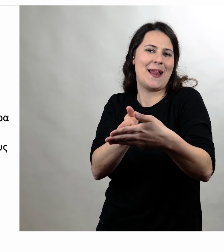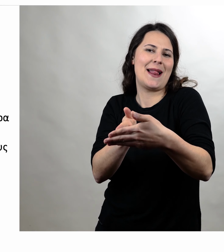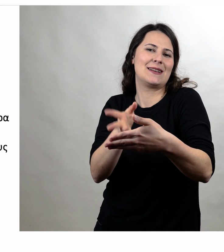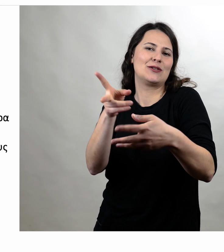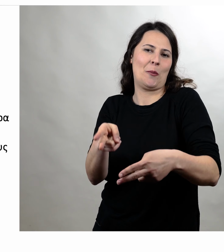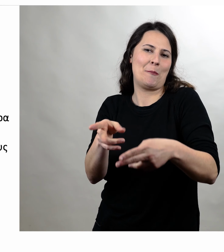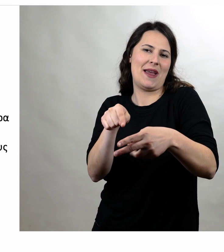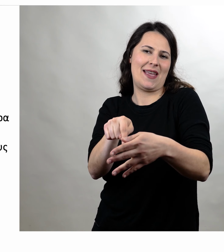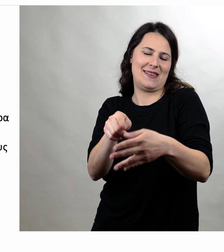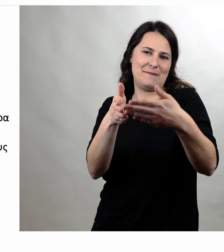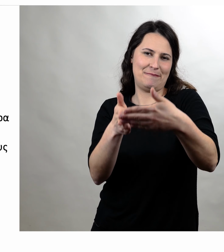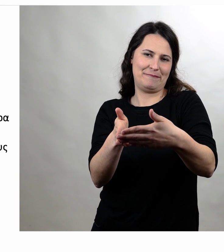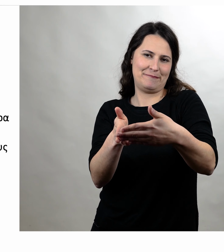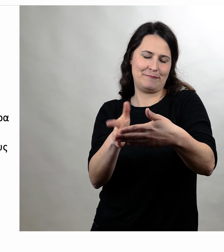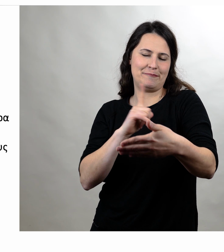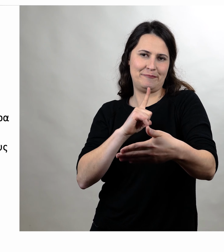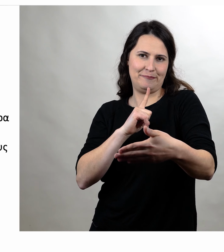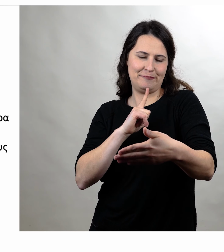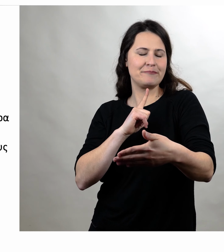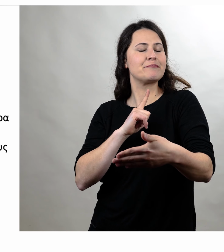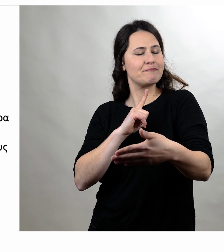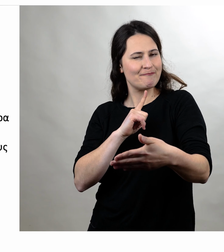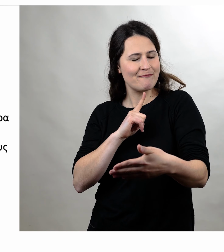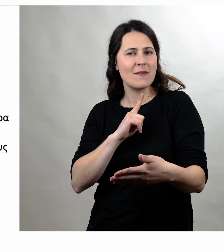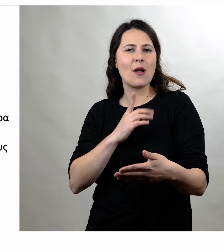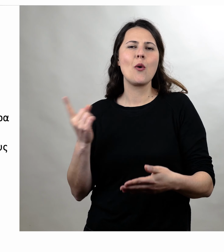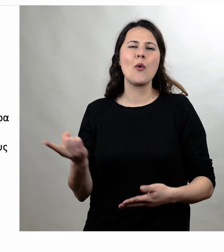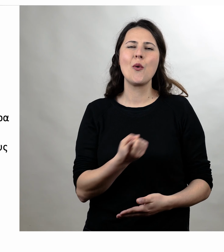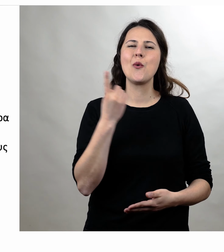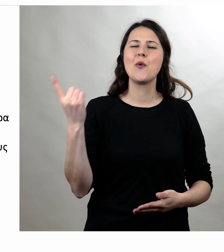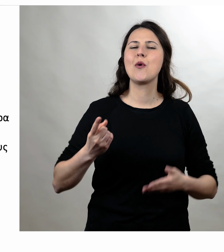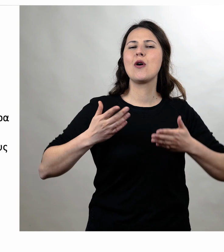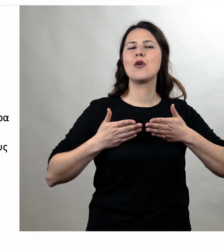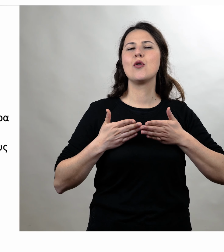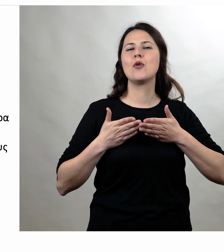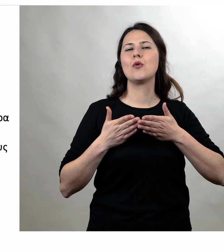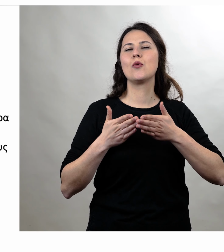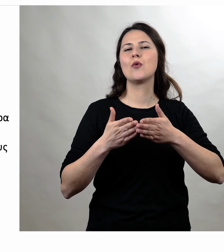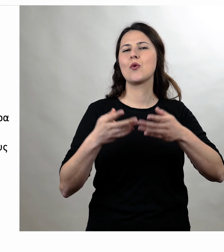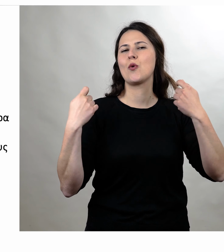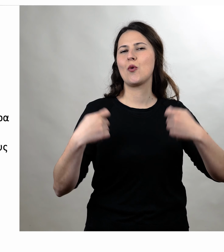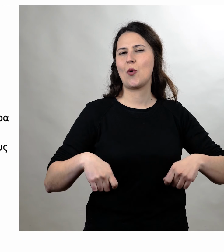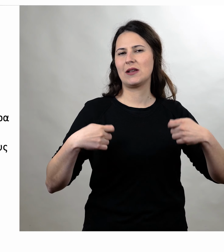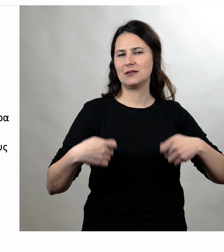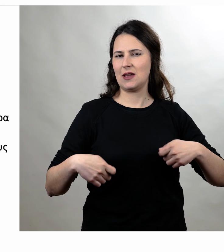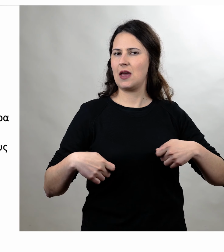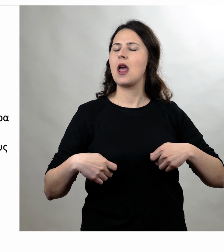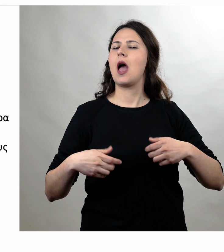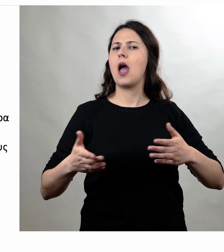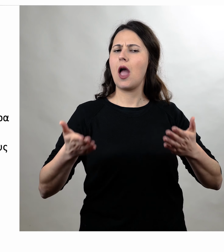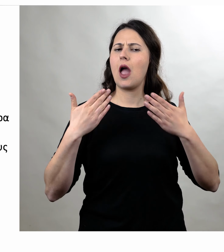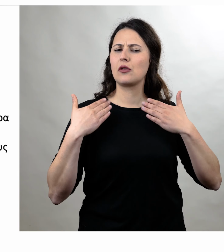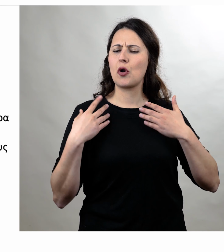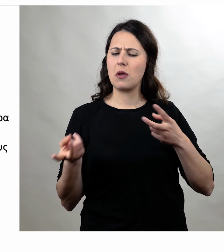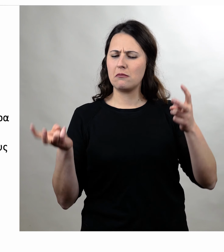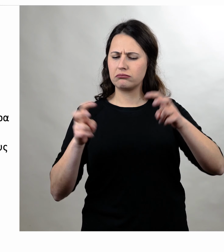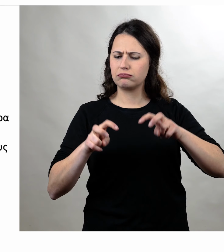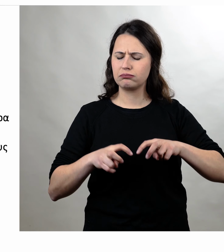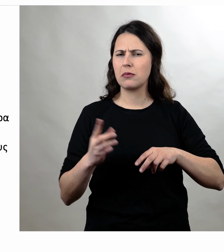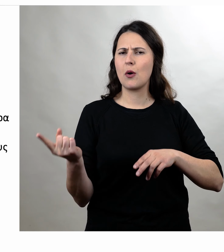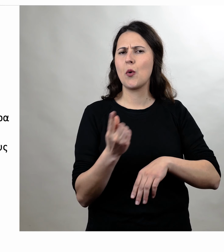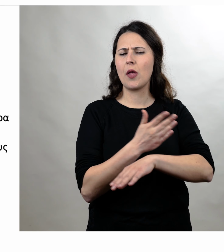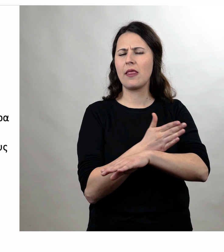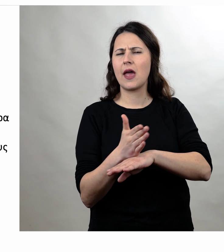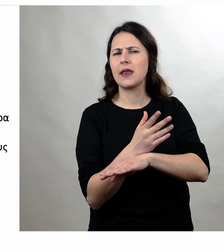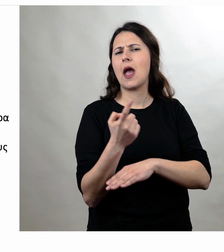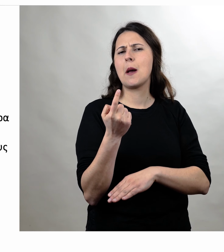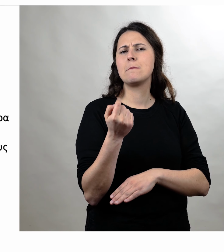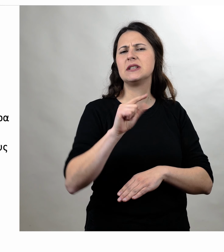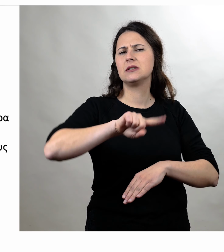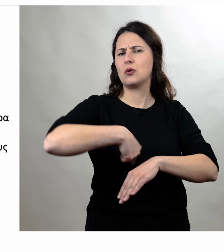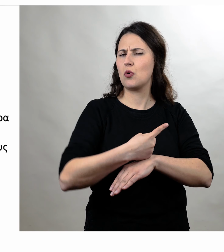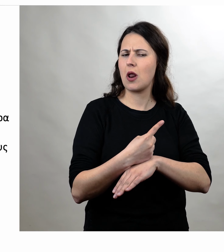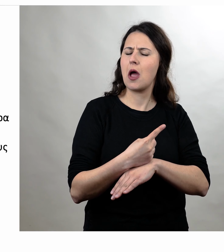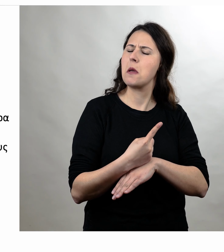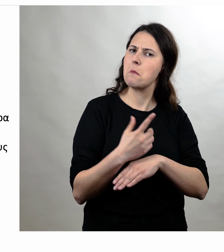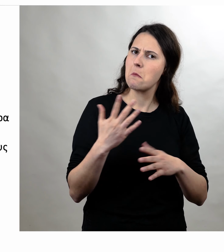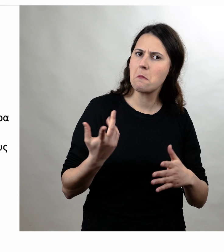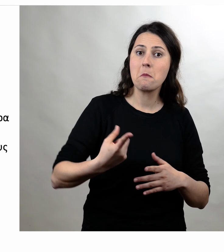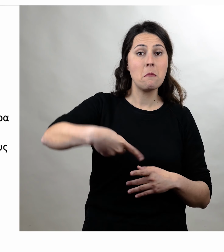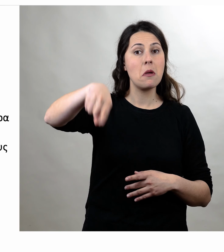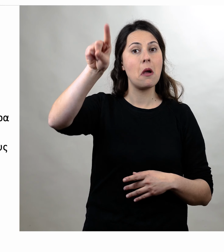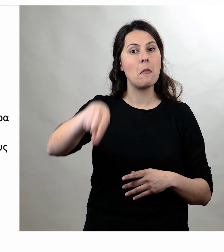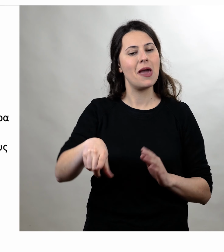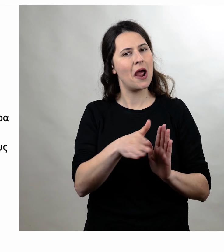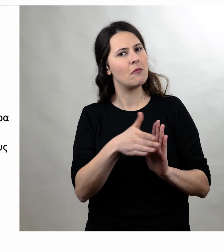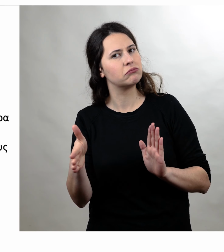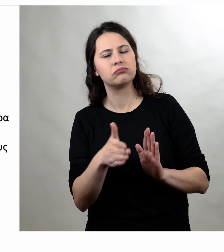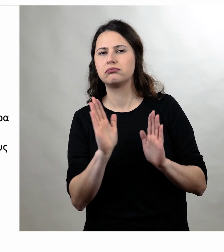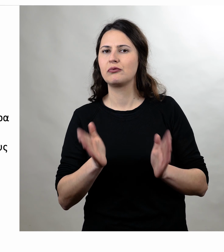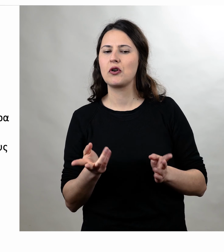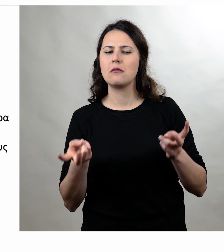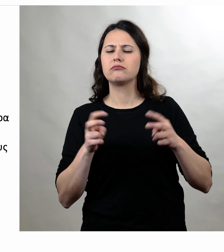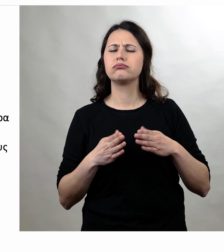Οι ημερήσιες κρουαζιέρες σε ποτάμι είναι ημερήσιες εκδρομές που διαρκούν από μισή ώρα έως και μία ολόκληρη ημέρα.